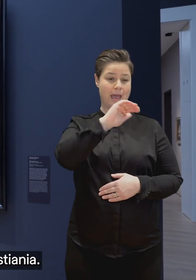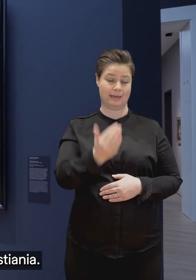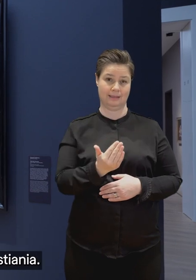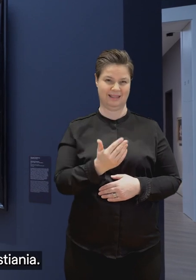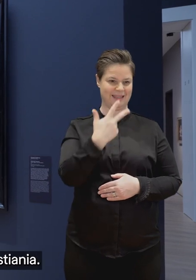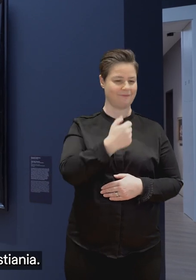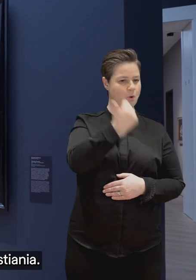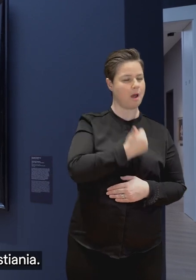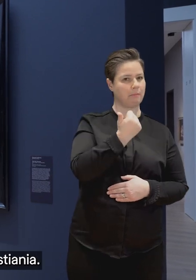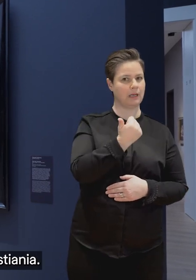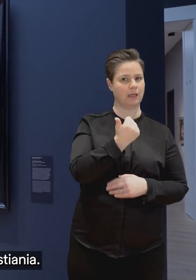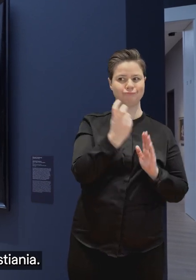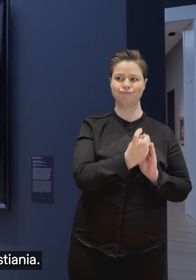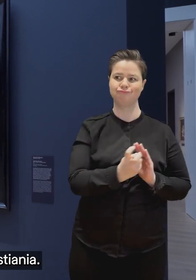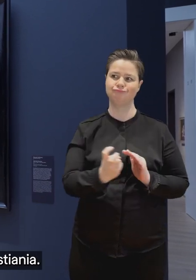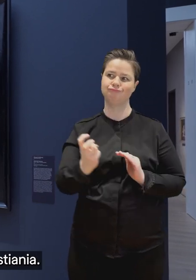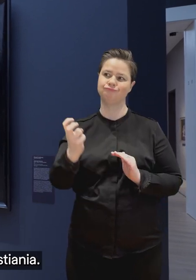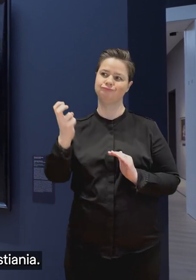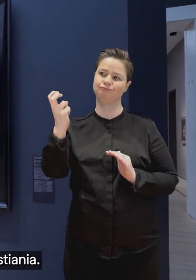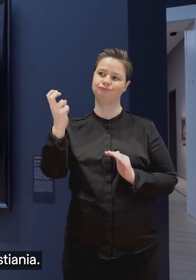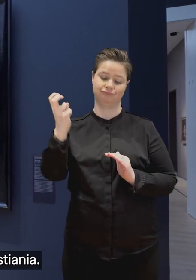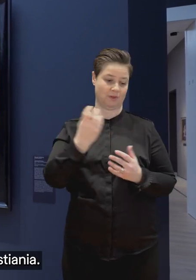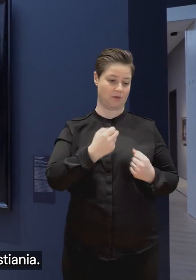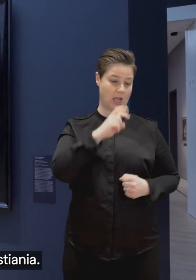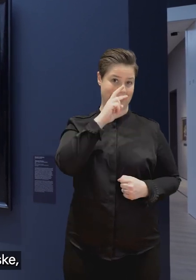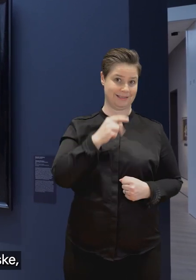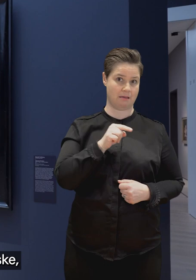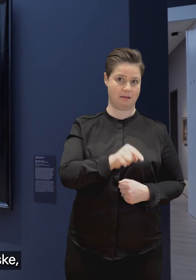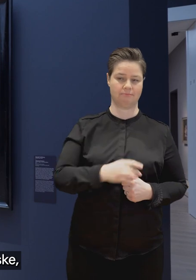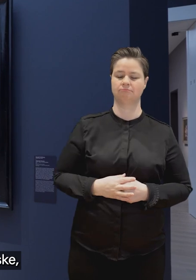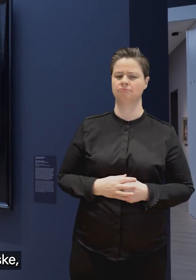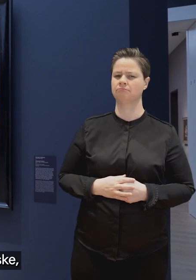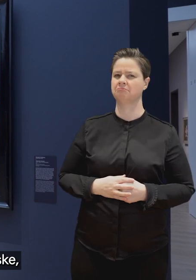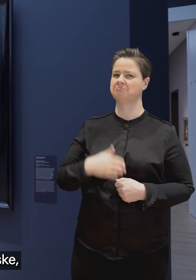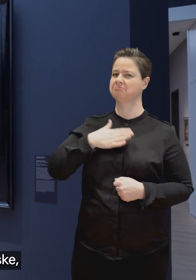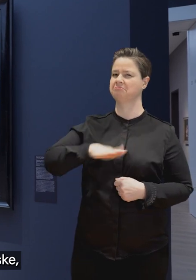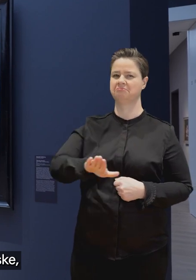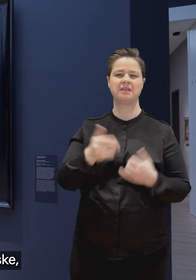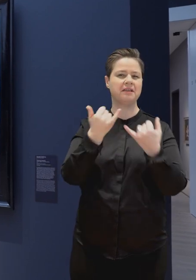toget nordover fra hjembyen Kristiania. Sohlberg er et friluftsmenneske,